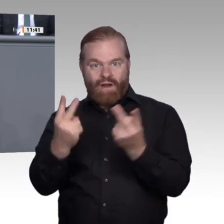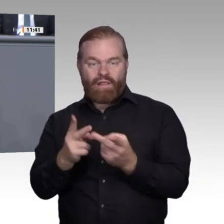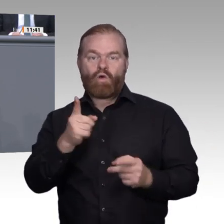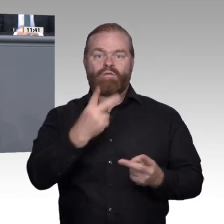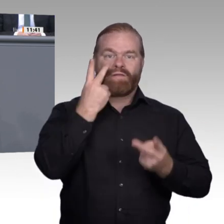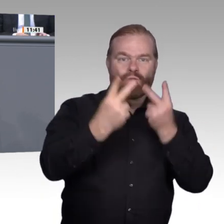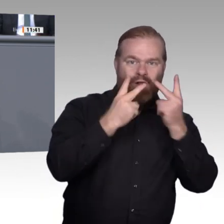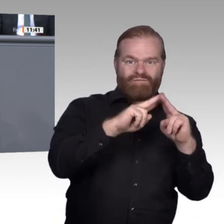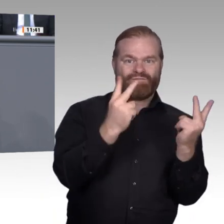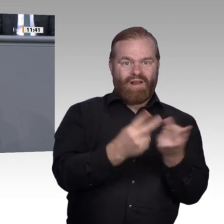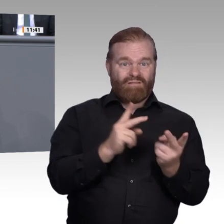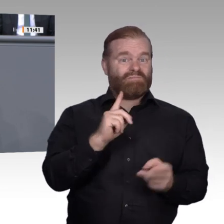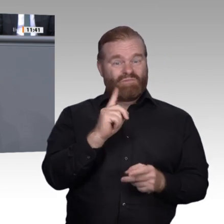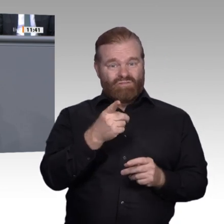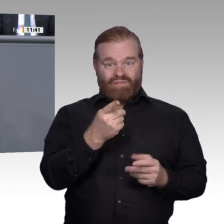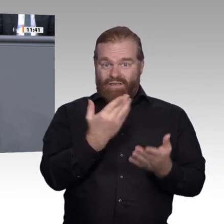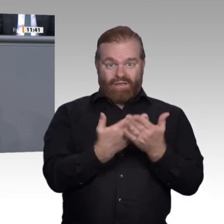bereits 2012 in seiner Metastudie „Visible Learning" formulierte: